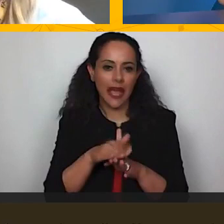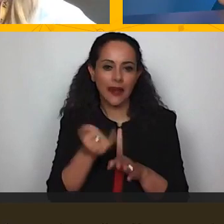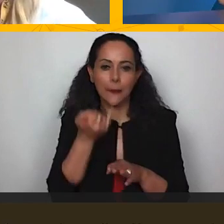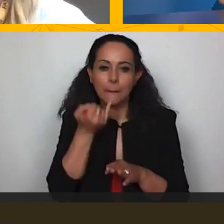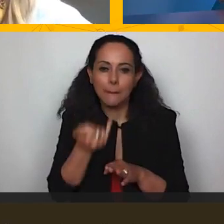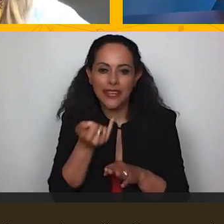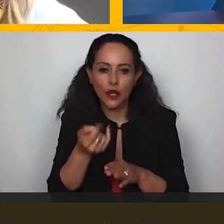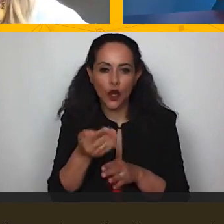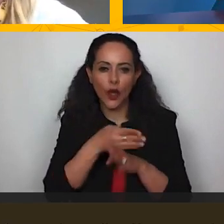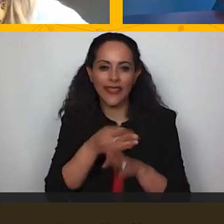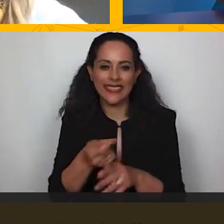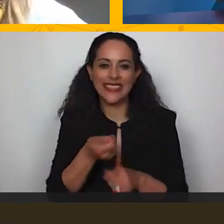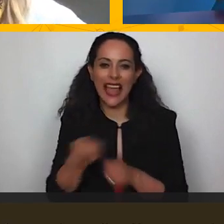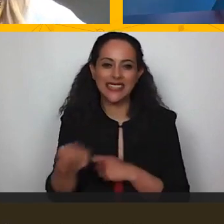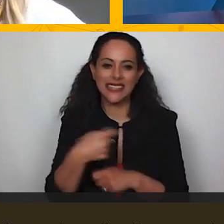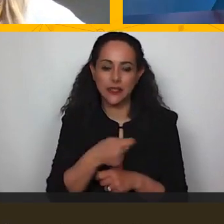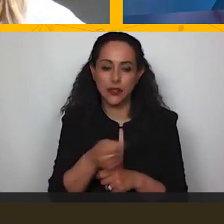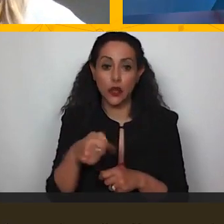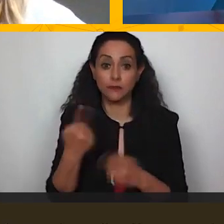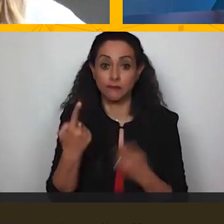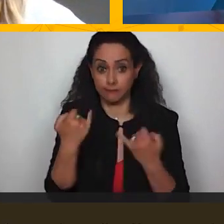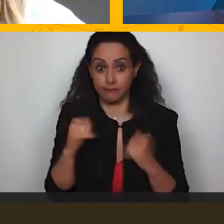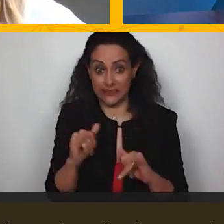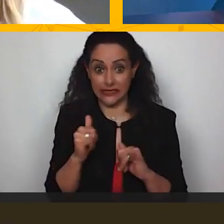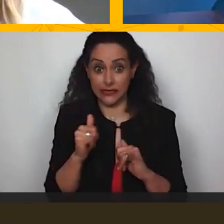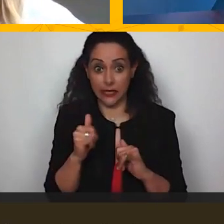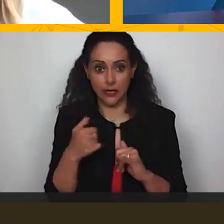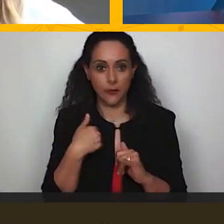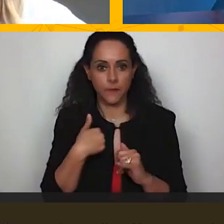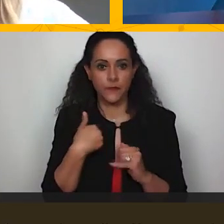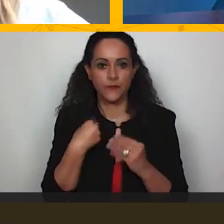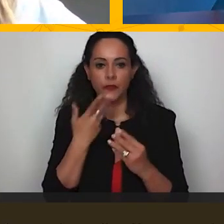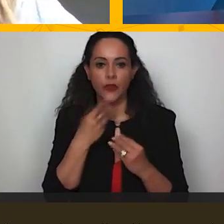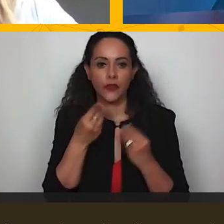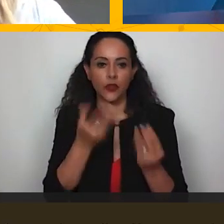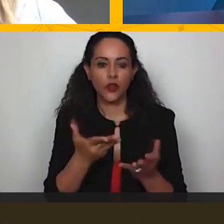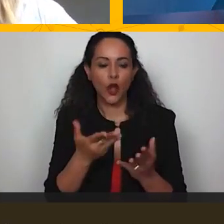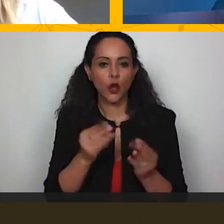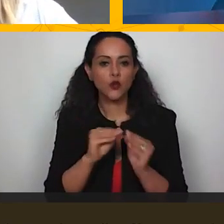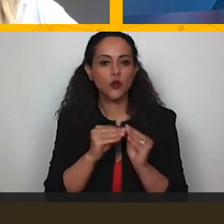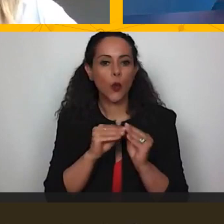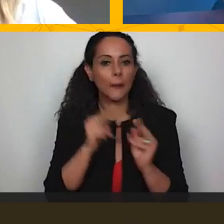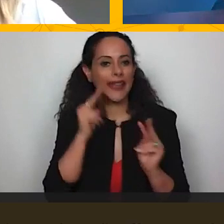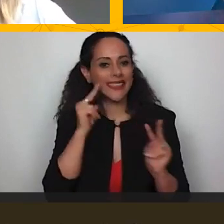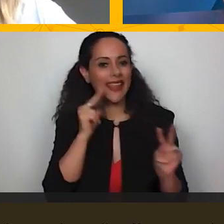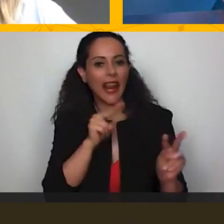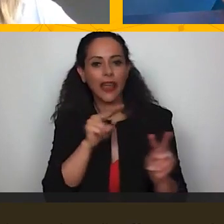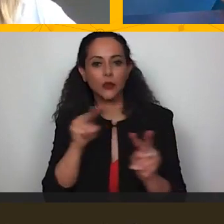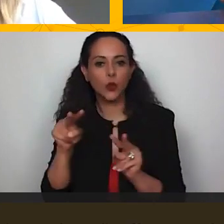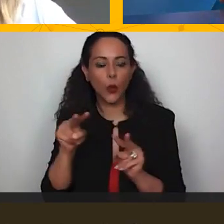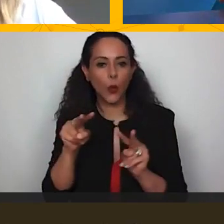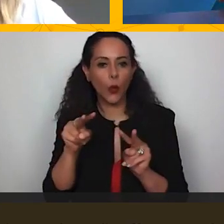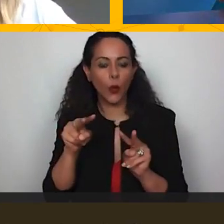Esatto. Infatti io quello che vorrei fare oggi in questa puntata è dare degli strumenti